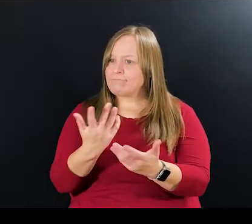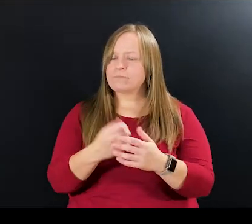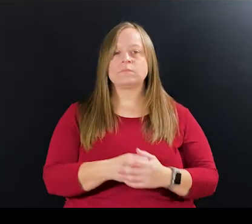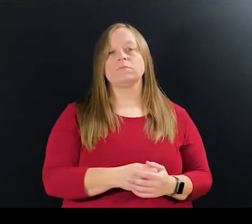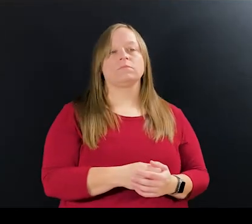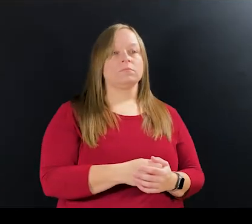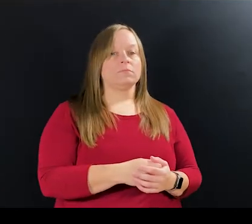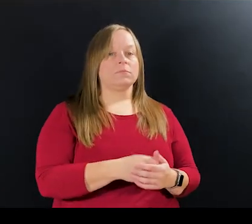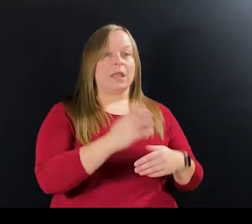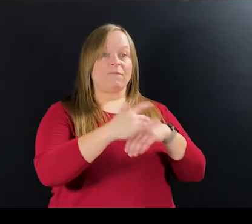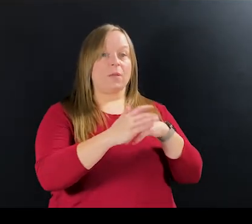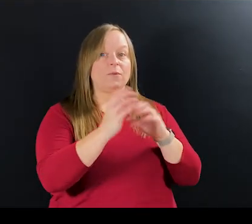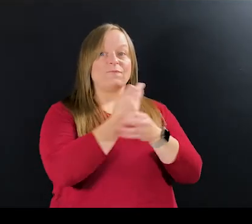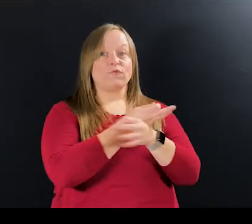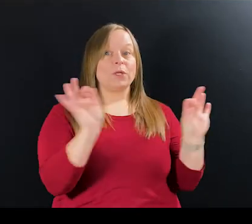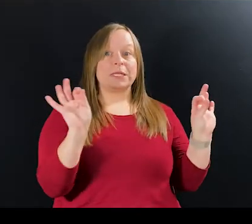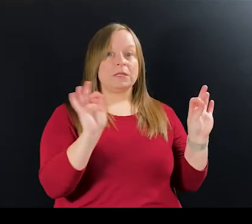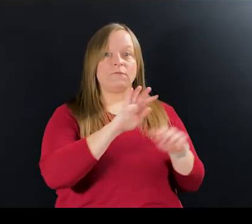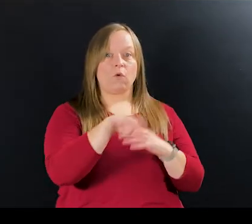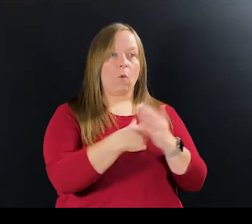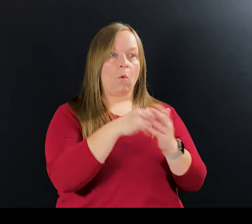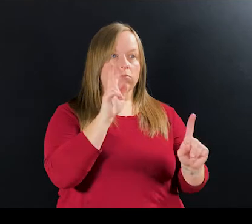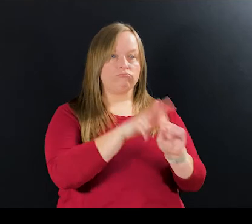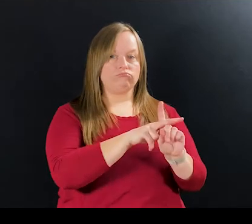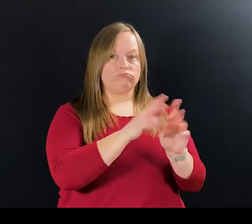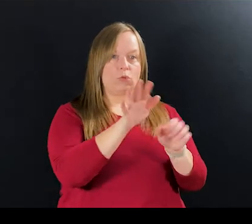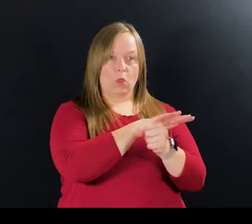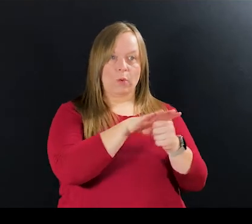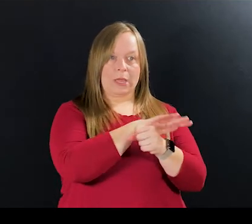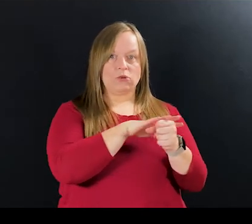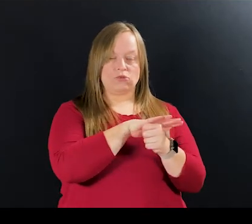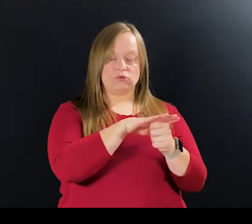Las vacunas están disponibles sin costo en todos los lugares asignados.